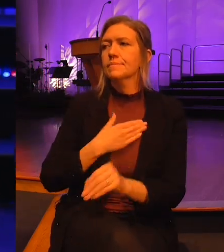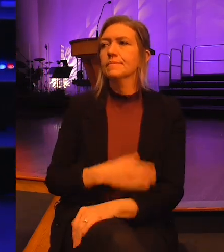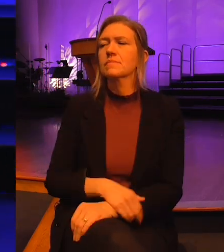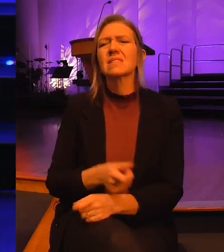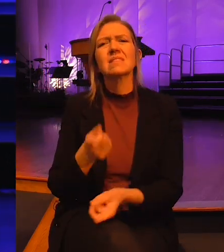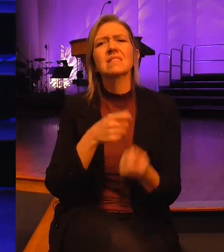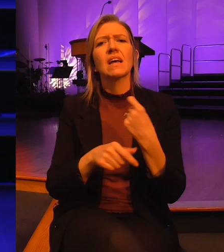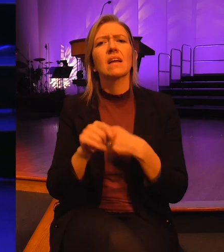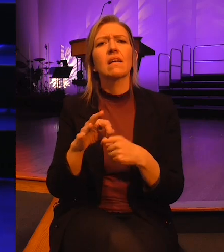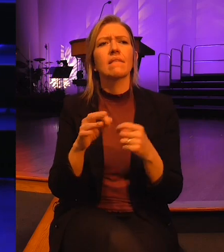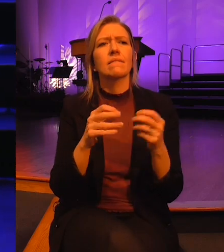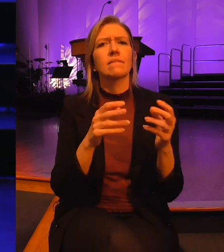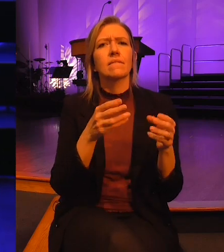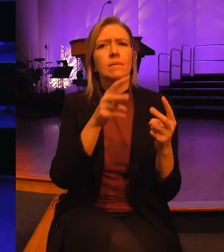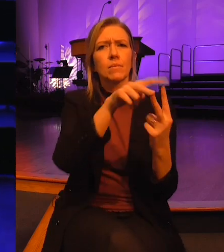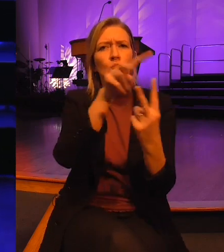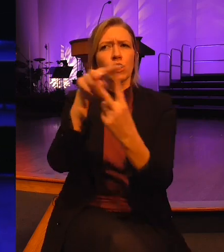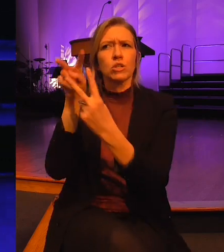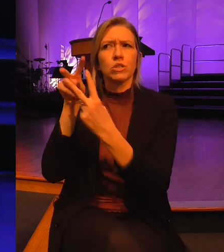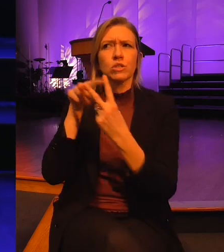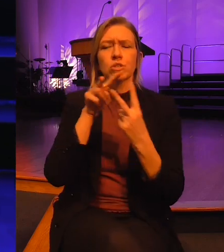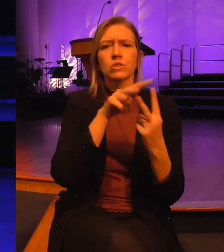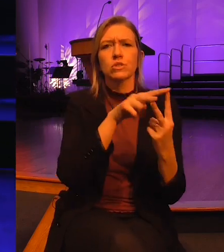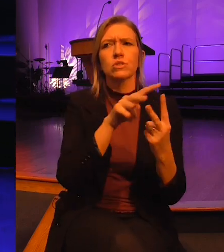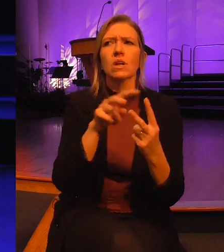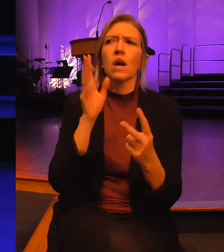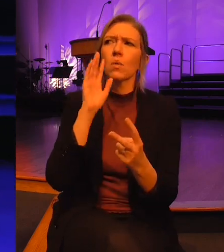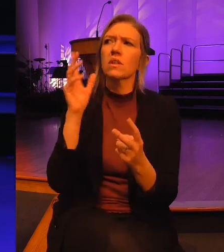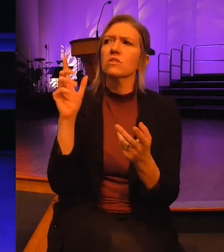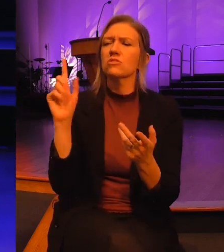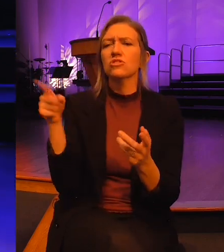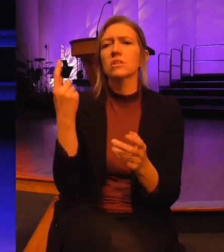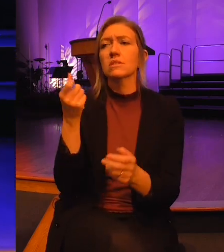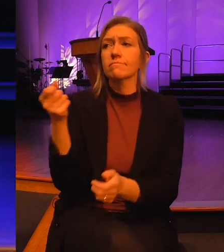un poco con un micrófono y veré si hay un par de personas valientes aquí que responderán